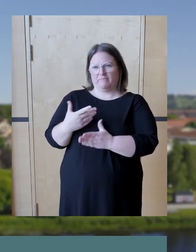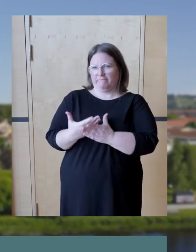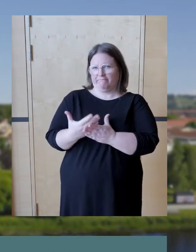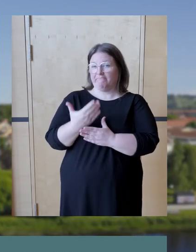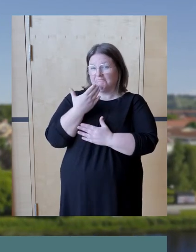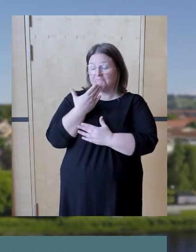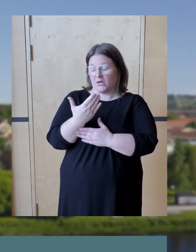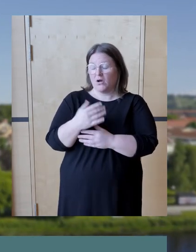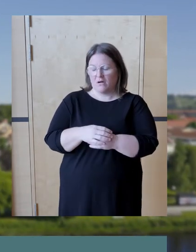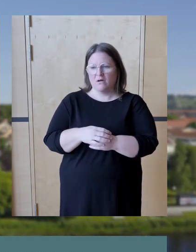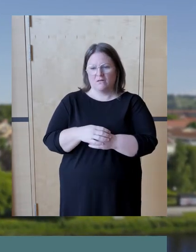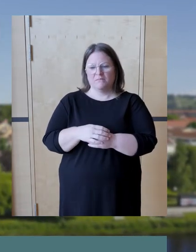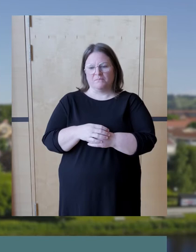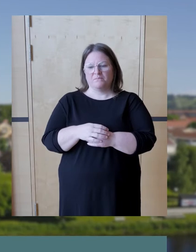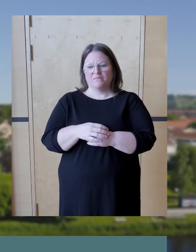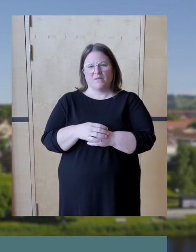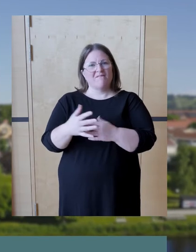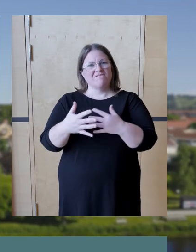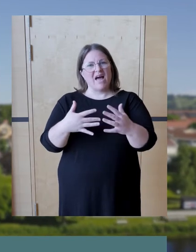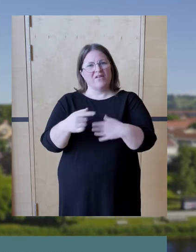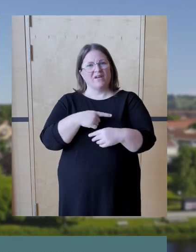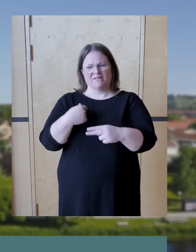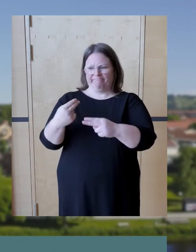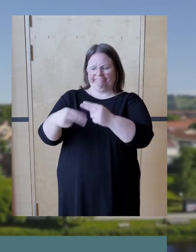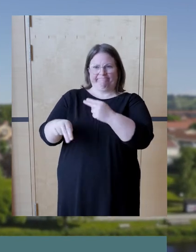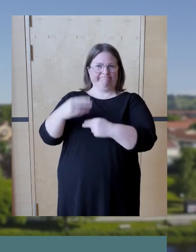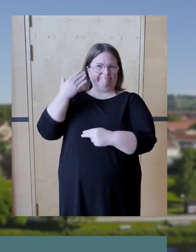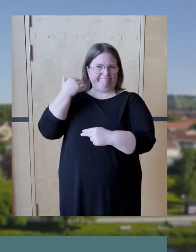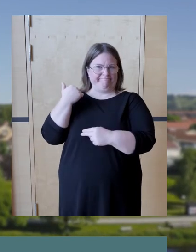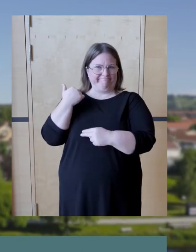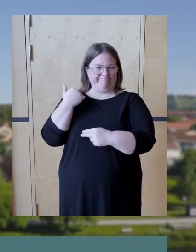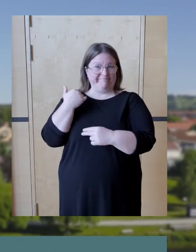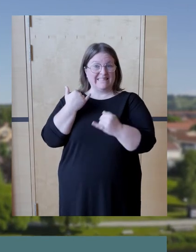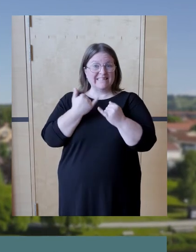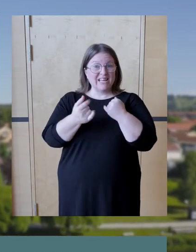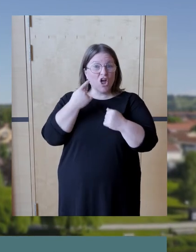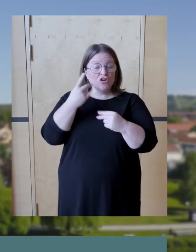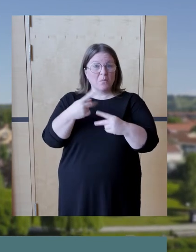Varför vi rösta mot För det lät ju ses som att de röstade emot sitt boende och det är vi